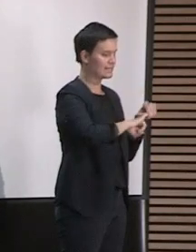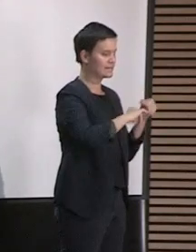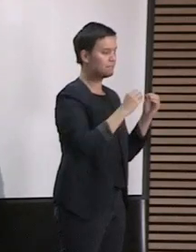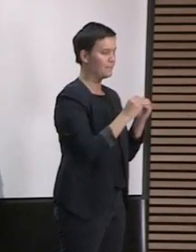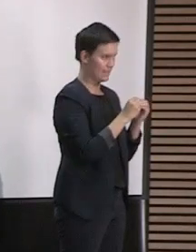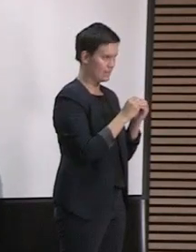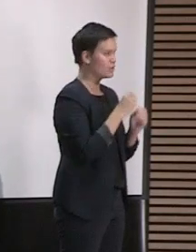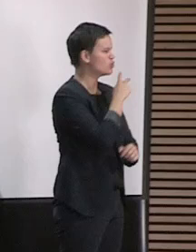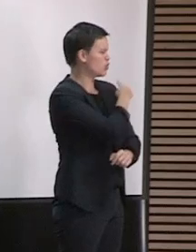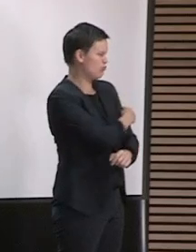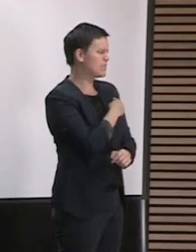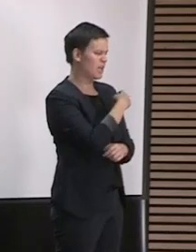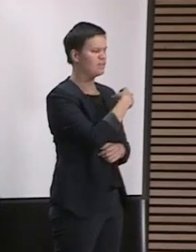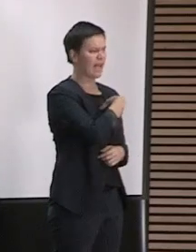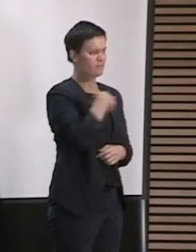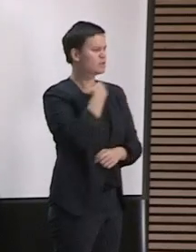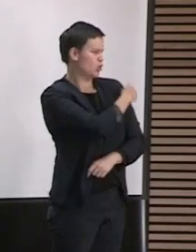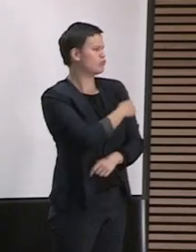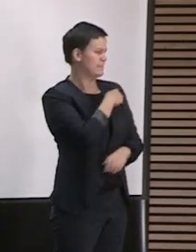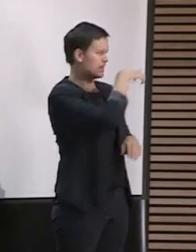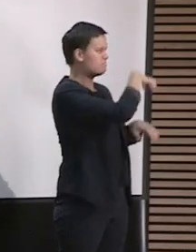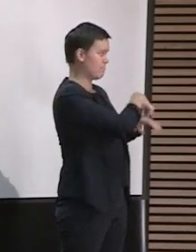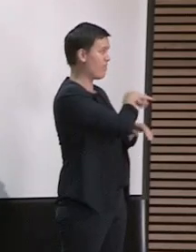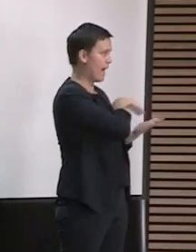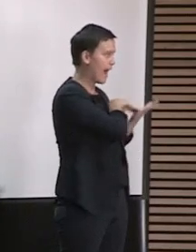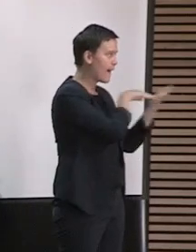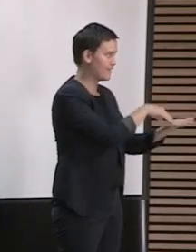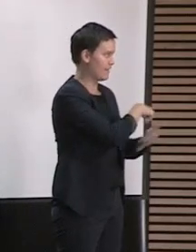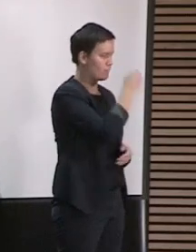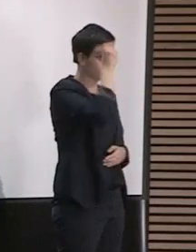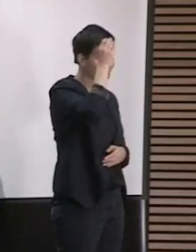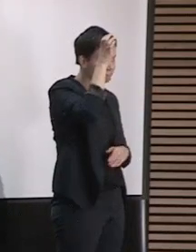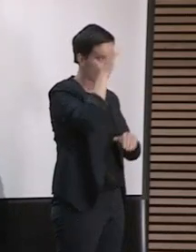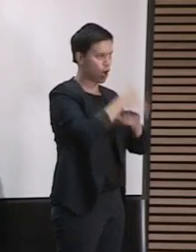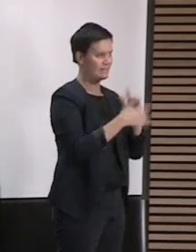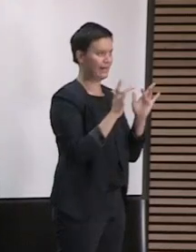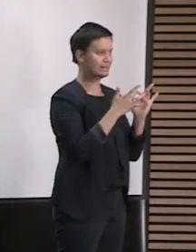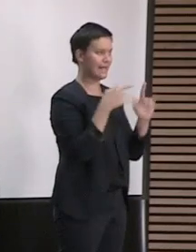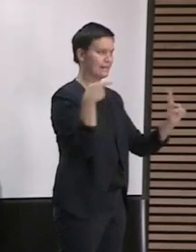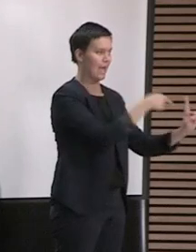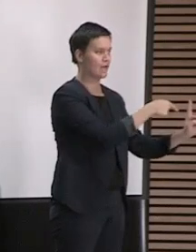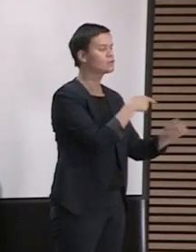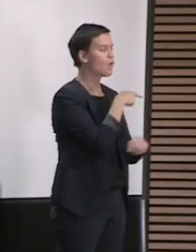atu i te ki te mea e tangohia ana e tatou te raupapa. Ko te mana o te GCSB te mea e purea